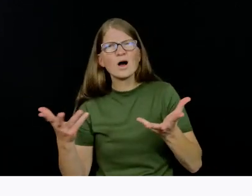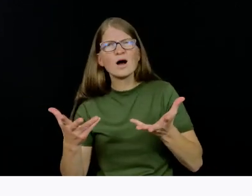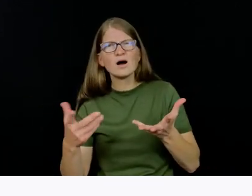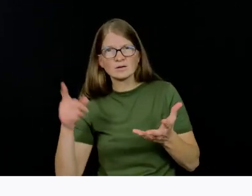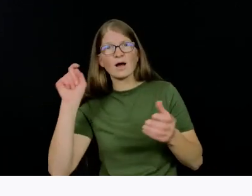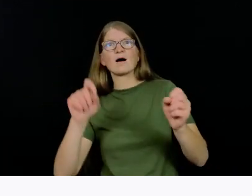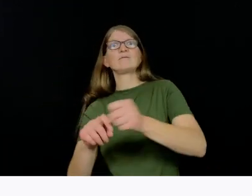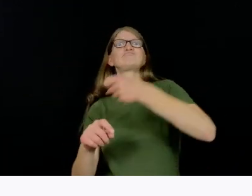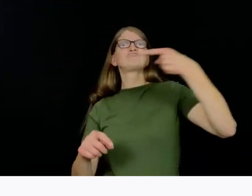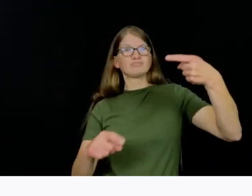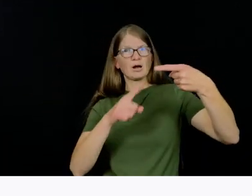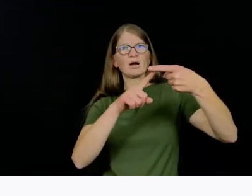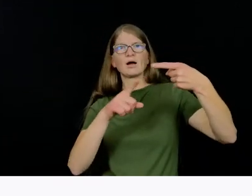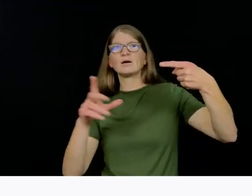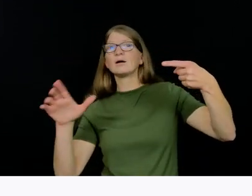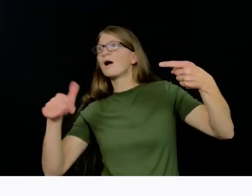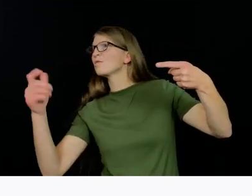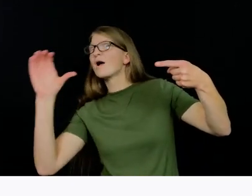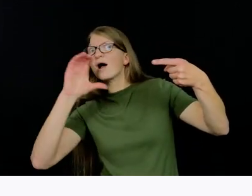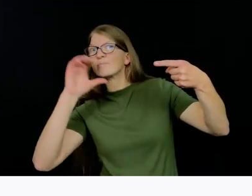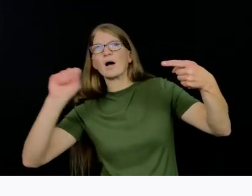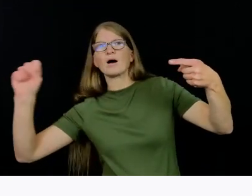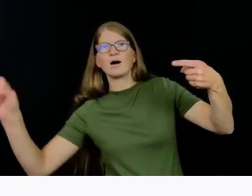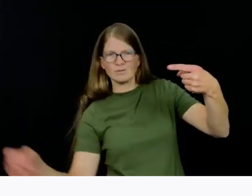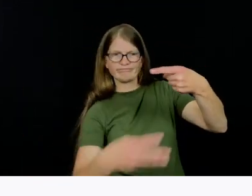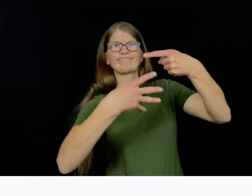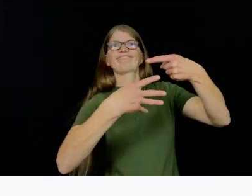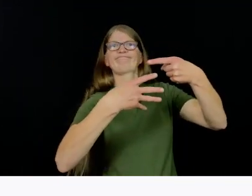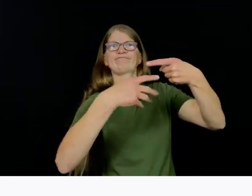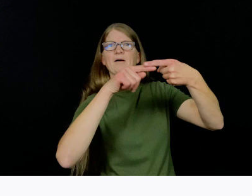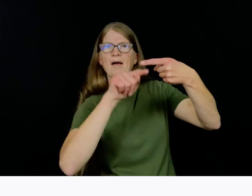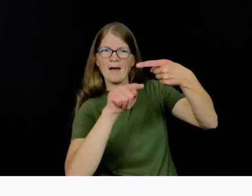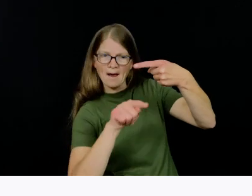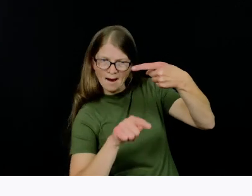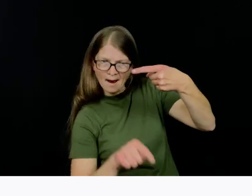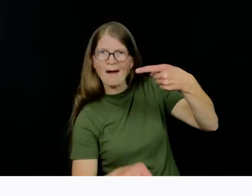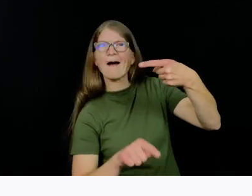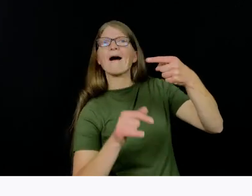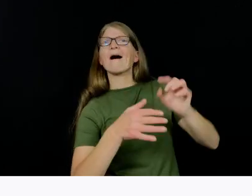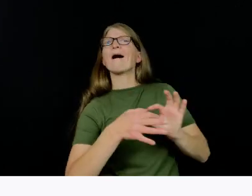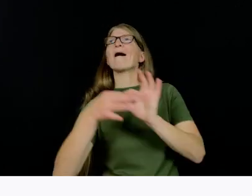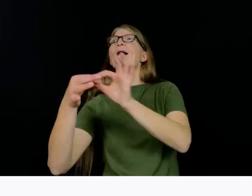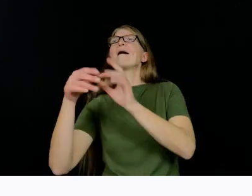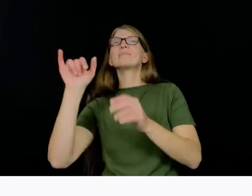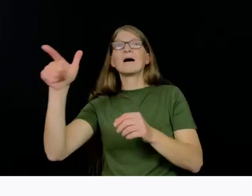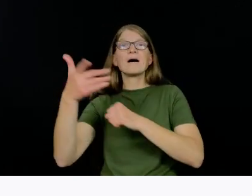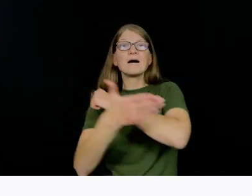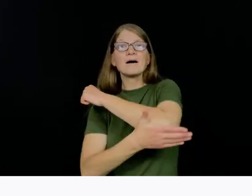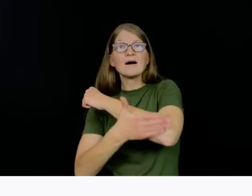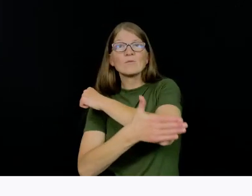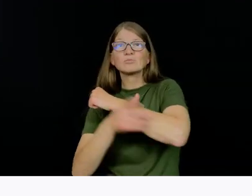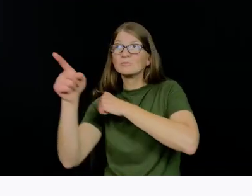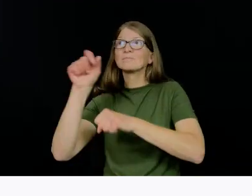ويمكننا أيضًا عرض استكشافات المستخدمين الآخرين مثل في أي دولة يوجد أعلى جبل في أوروبا